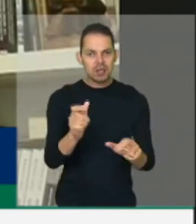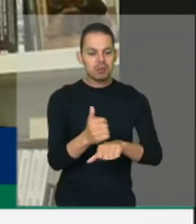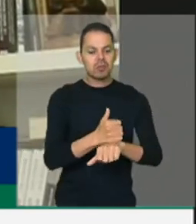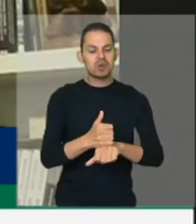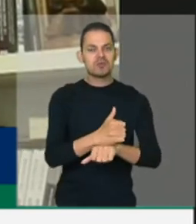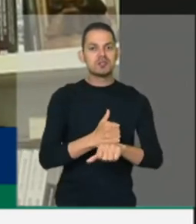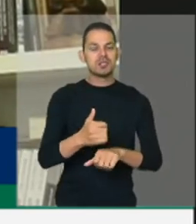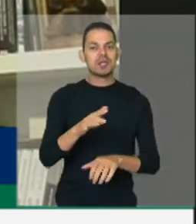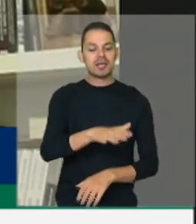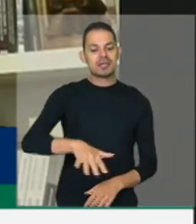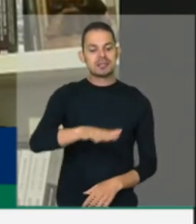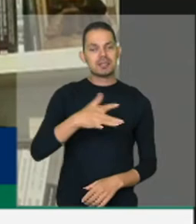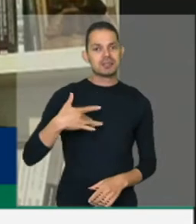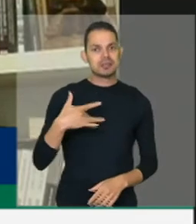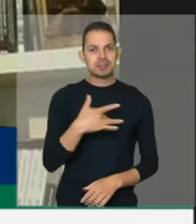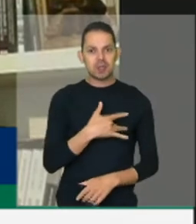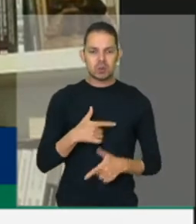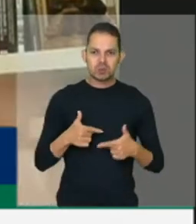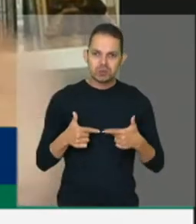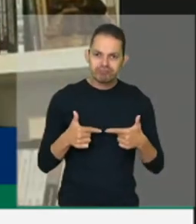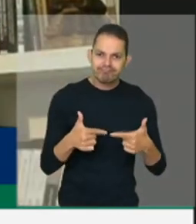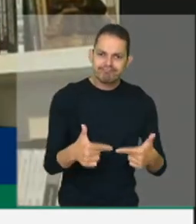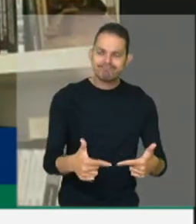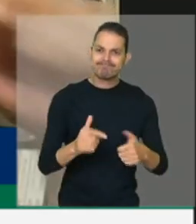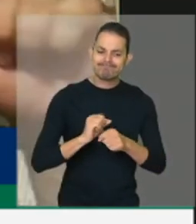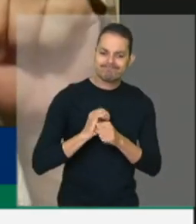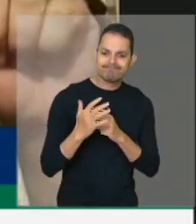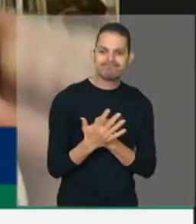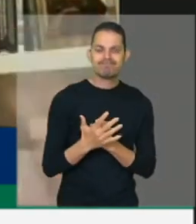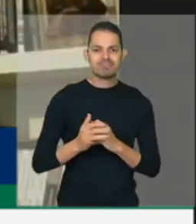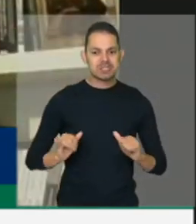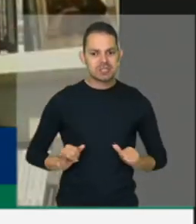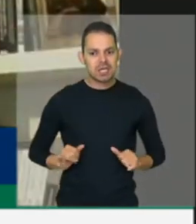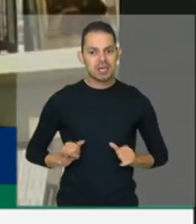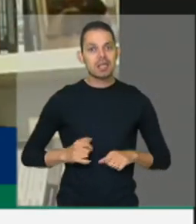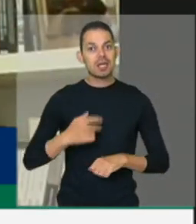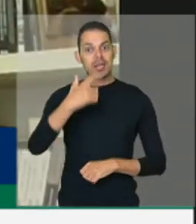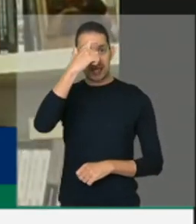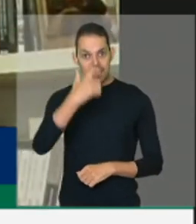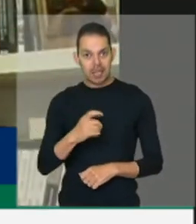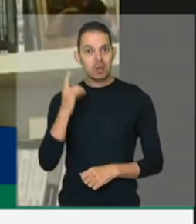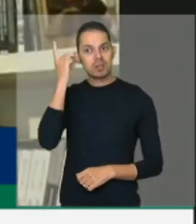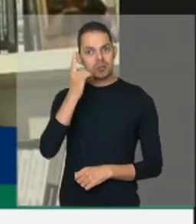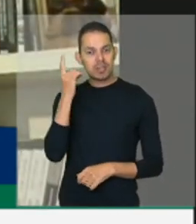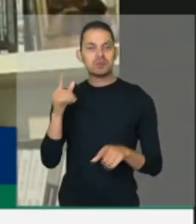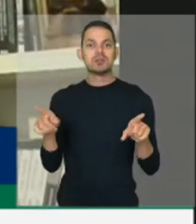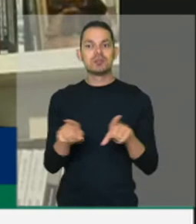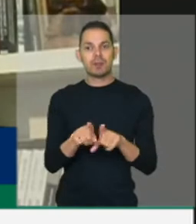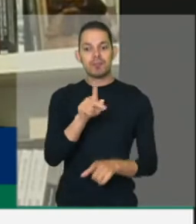ENFRENTANDO A PANDEMIA NA LINHA DE FRENTE EU ESTOU DEPUTADO MAS CONTINUO COMO PROFESSOR UNIVERSITÁRIO, ACOMPANHANDO OS MEUS ALUNOS